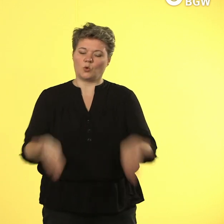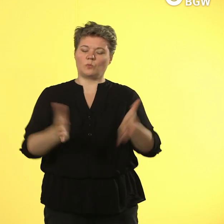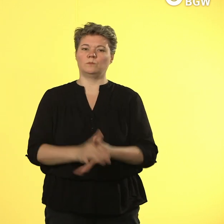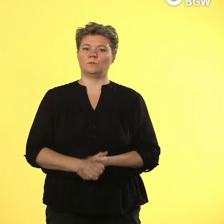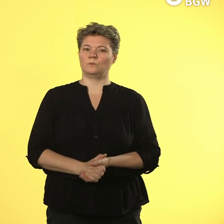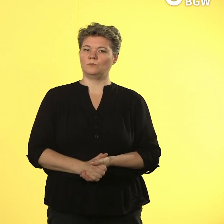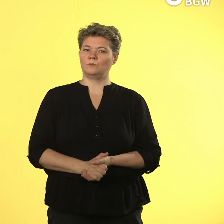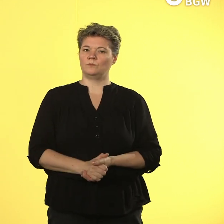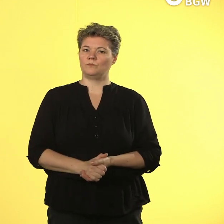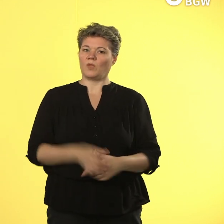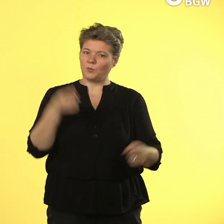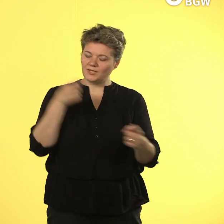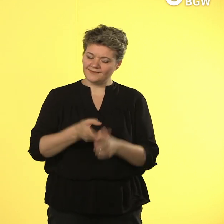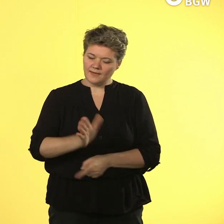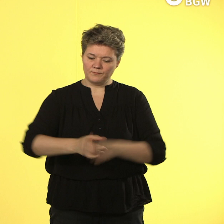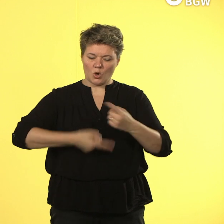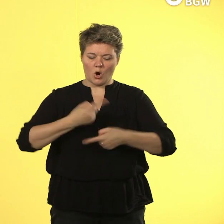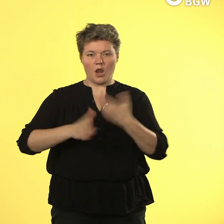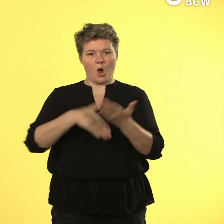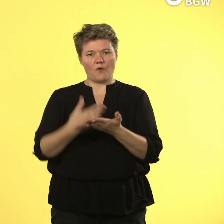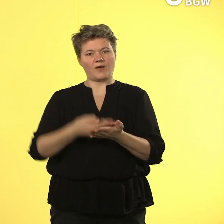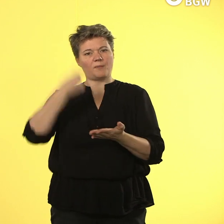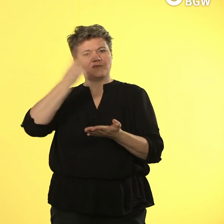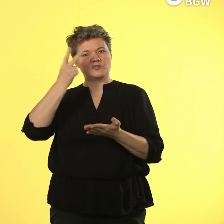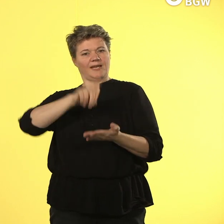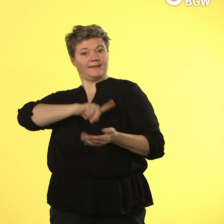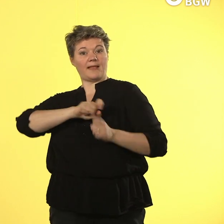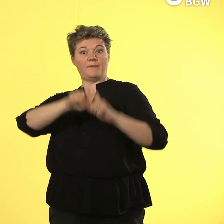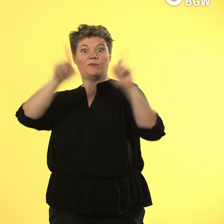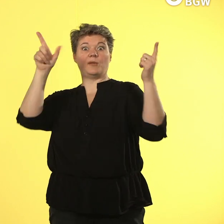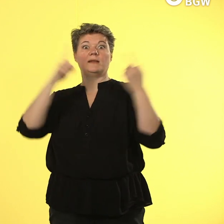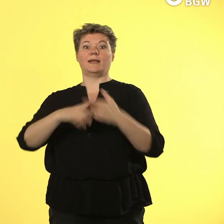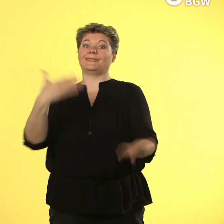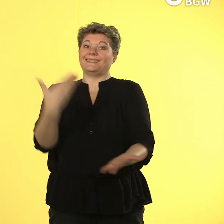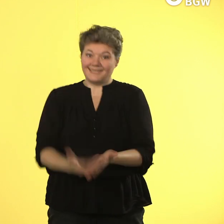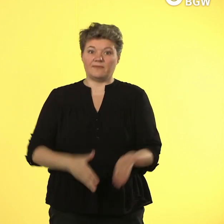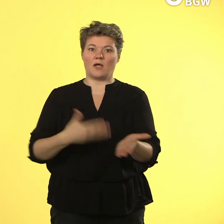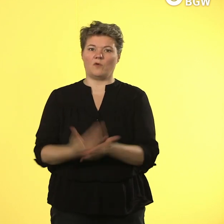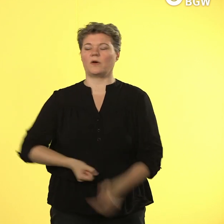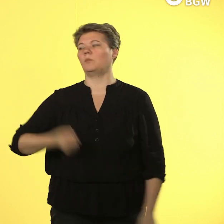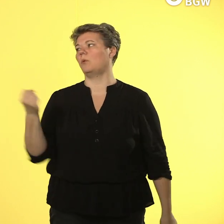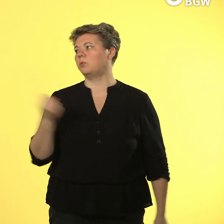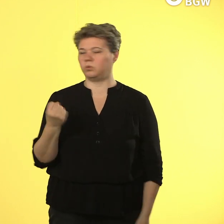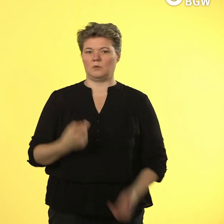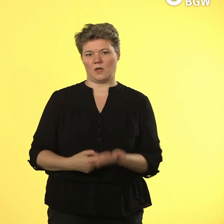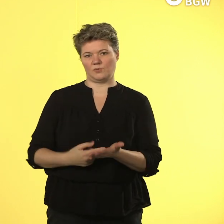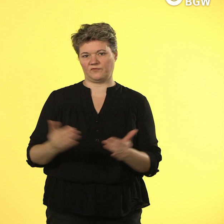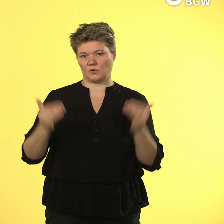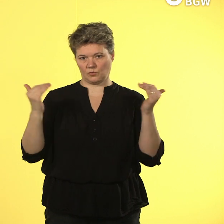Das ist die Aufgabe und das ist ungeheuer schwer. Ich stelle mir vor, ich wäre jetzt der Dozent